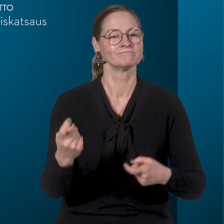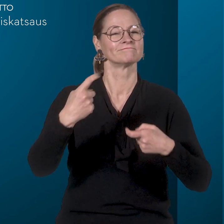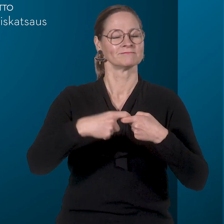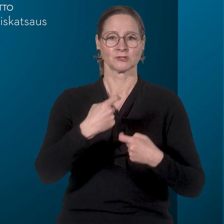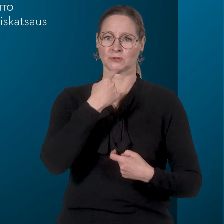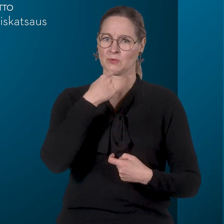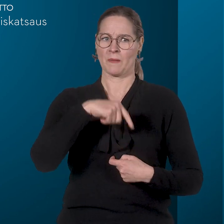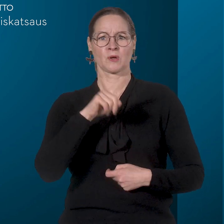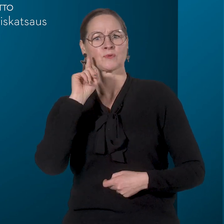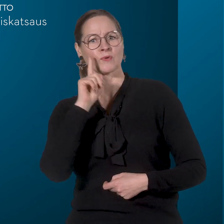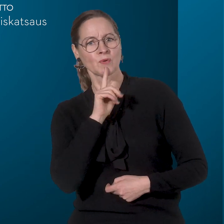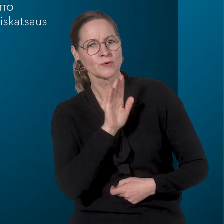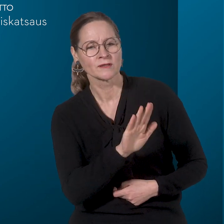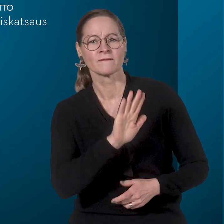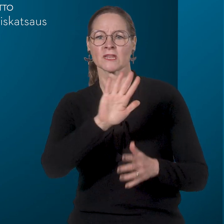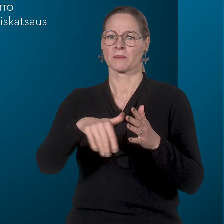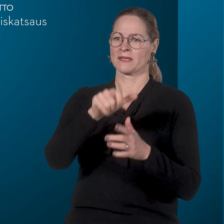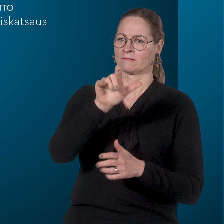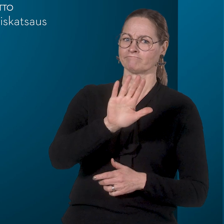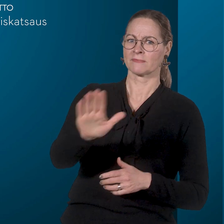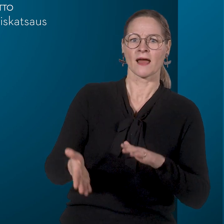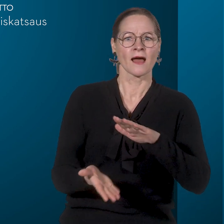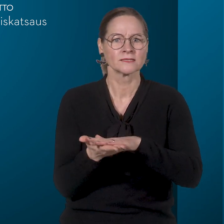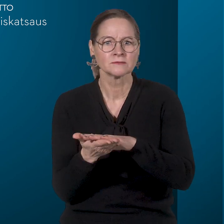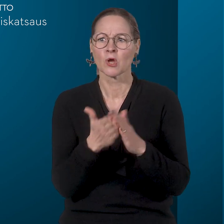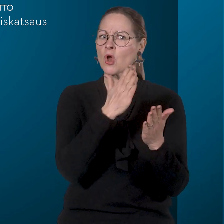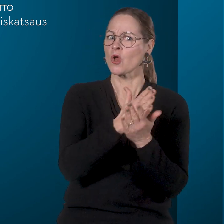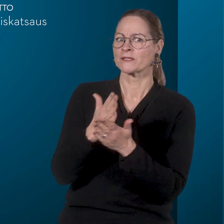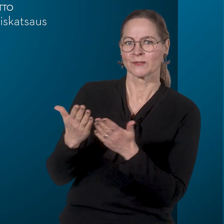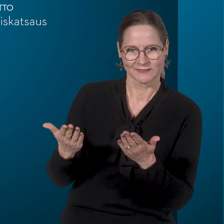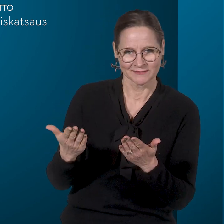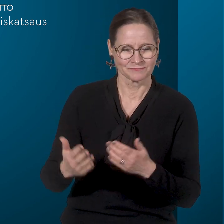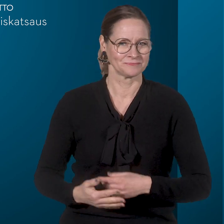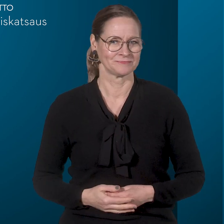liittyen Suomen kuurojen ja viittomakielisten asemaan ja oikeuksiin.